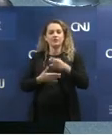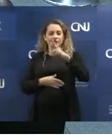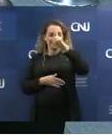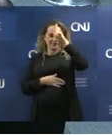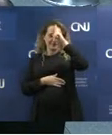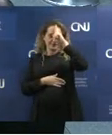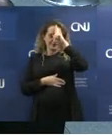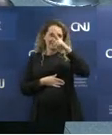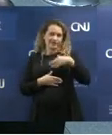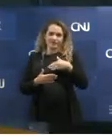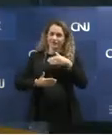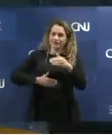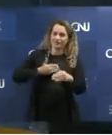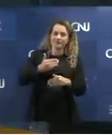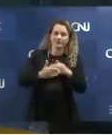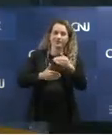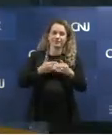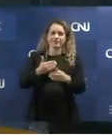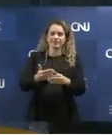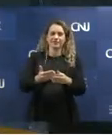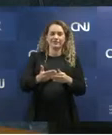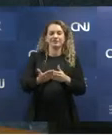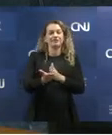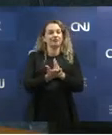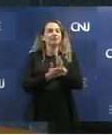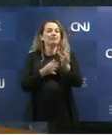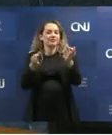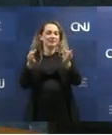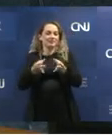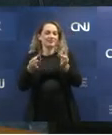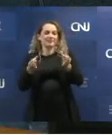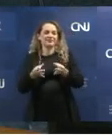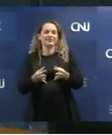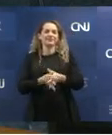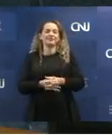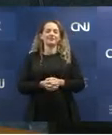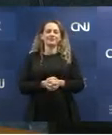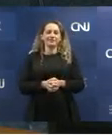no seu caminho. Mas não andam muito dentro do seu caminho.